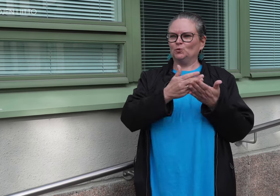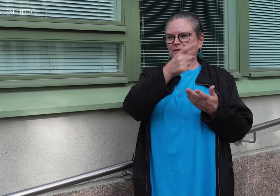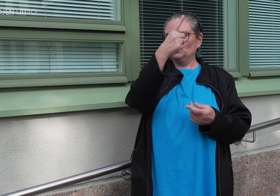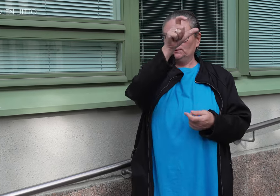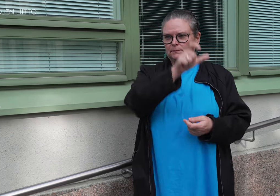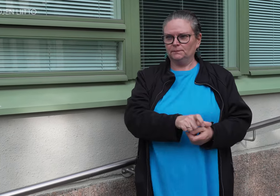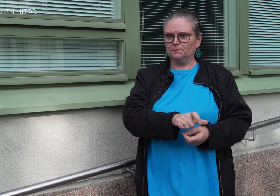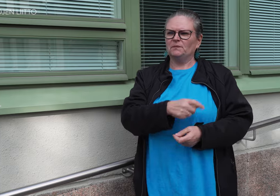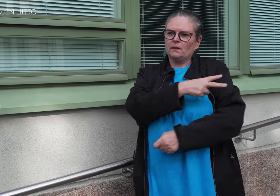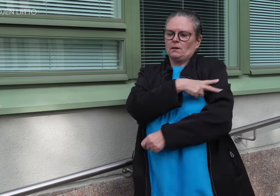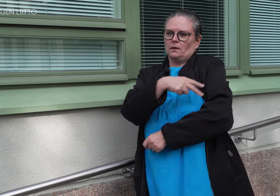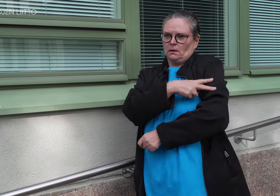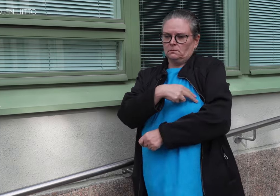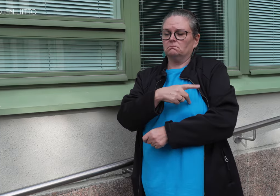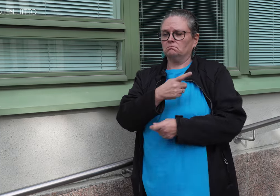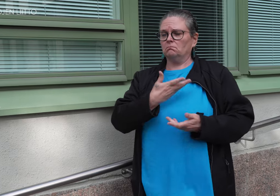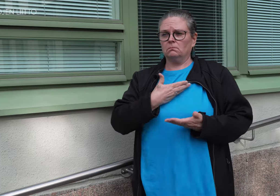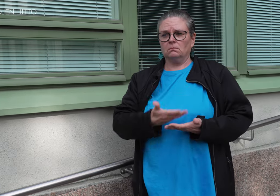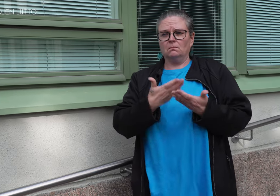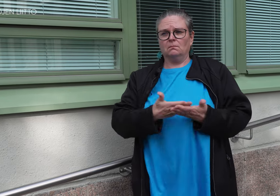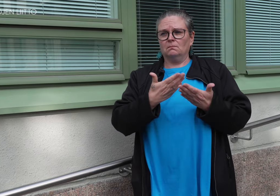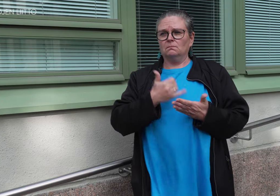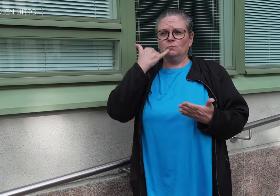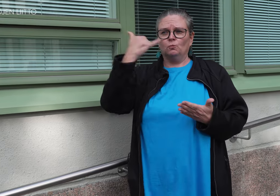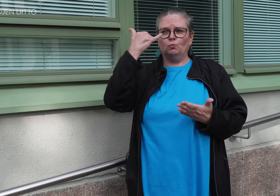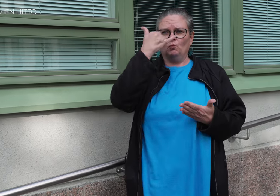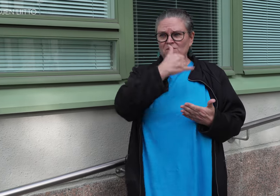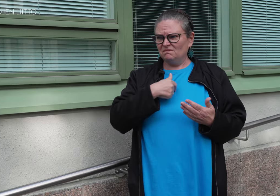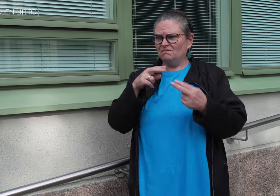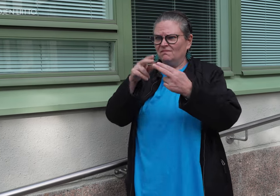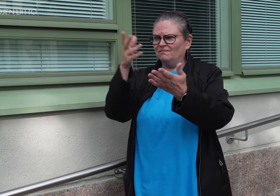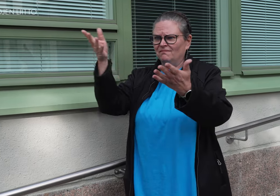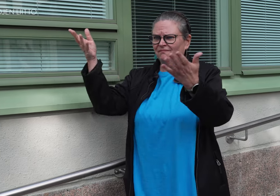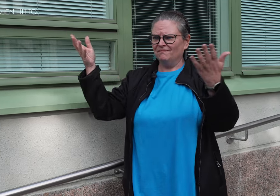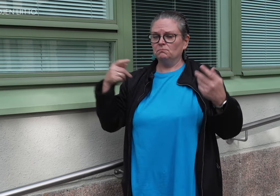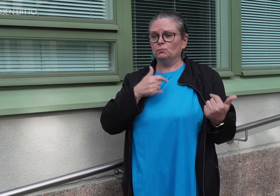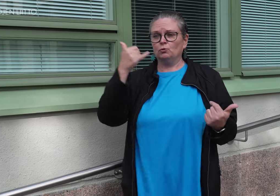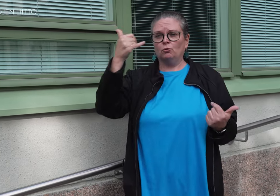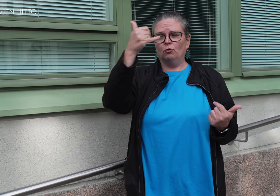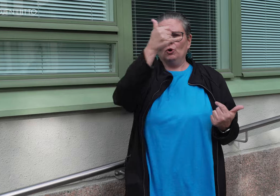on tullut paikalle. Eräästä tulkista, Tainasta, oli paljon apua tässä, sillä hän otti ahkerasti yhteyttä ihmisiin.